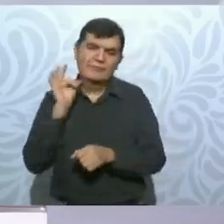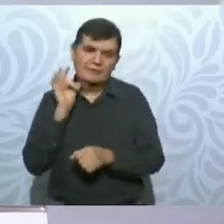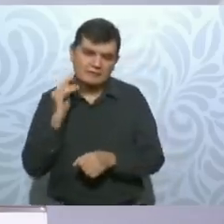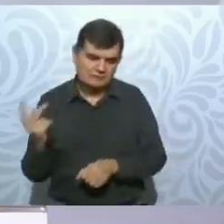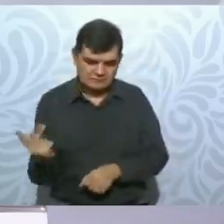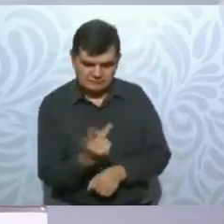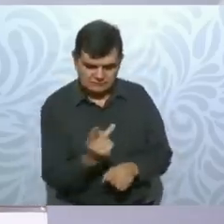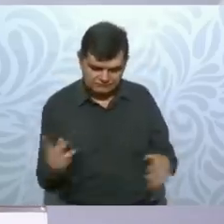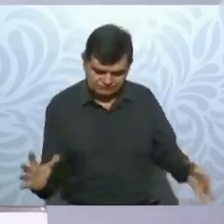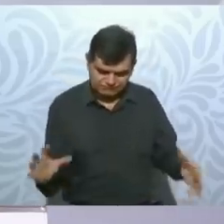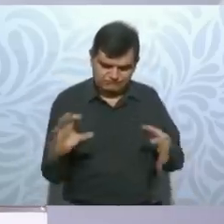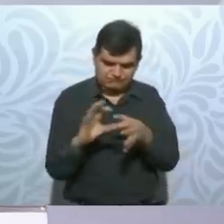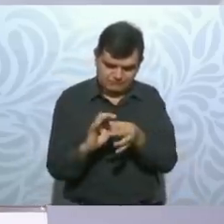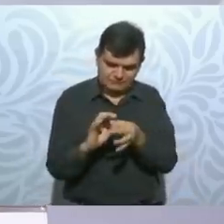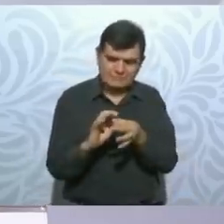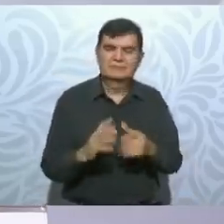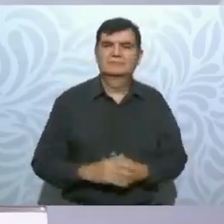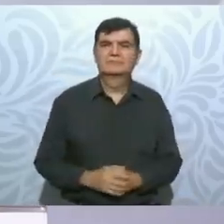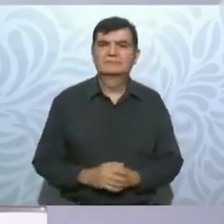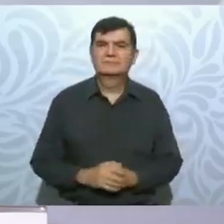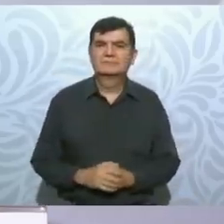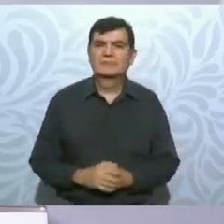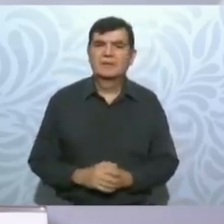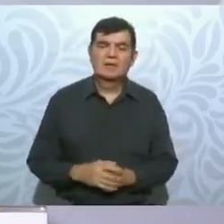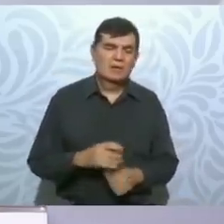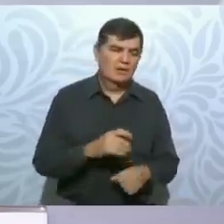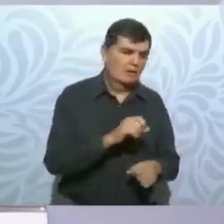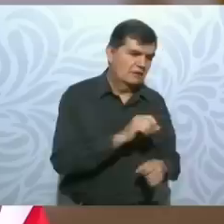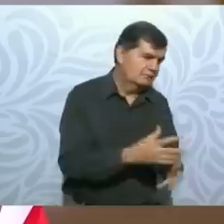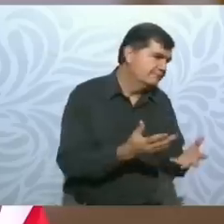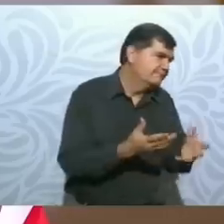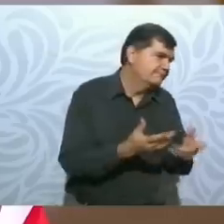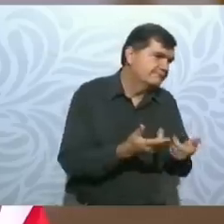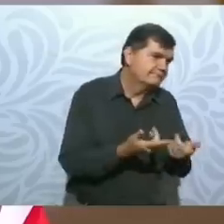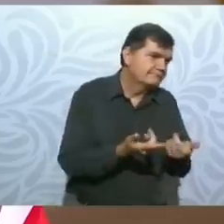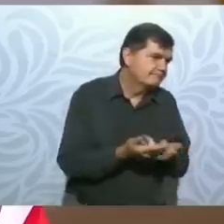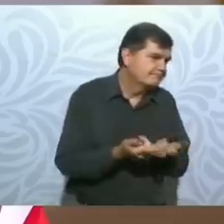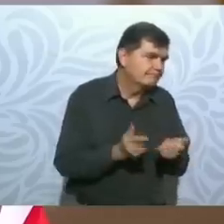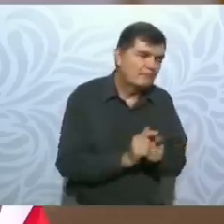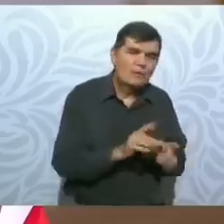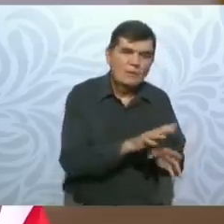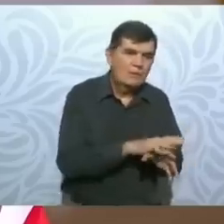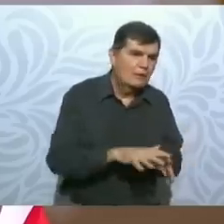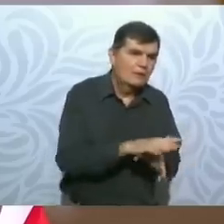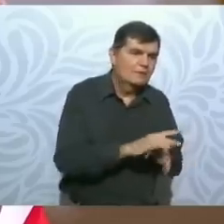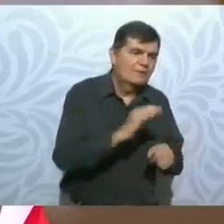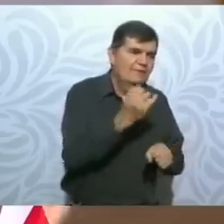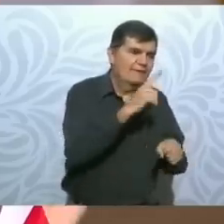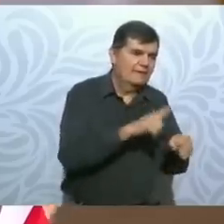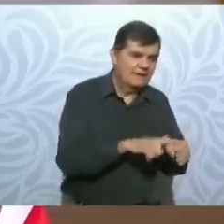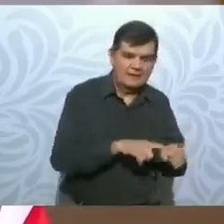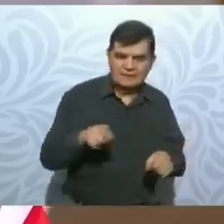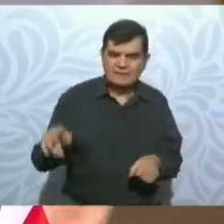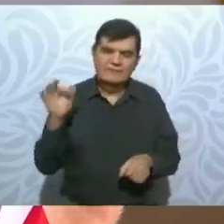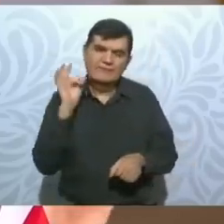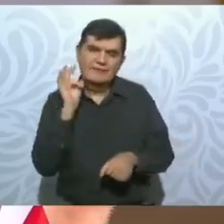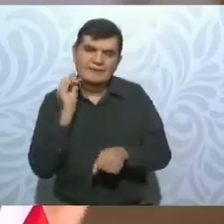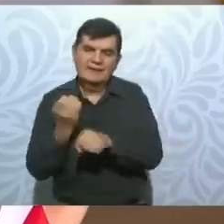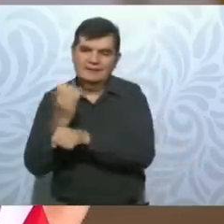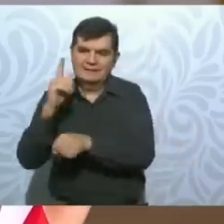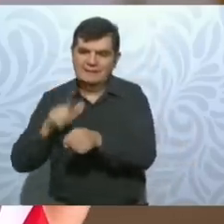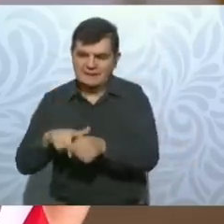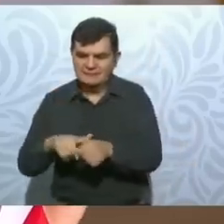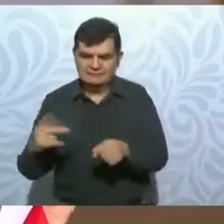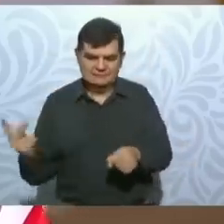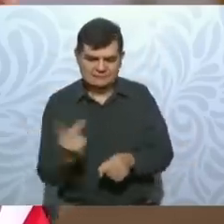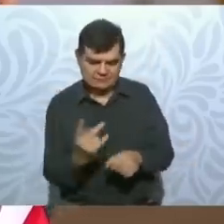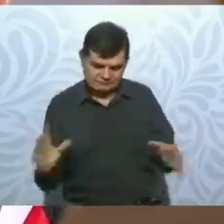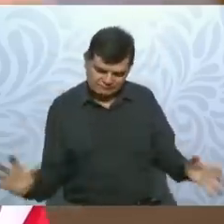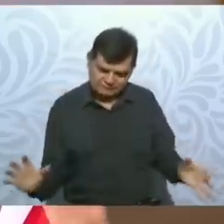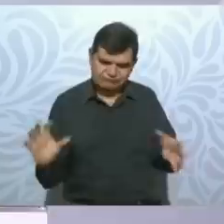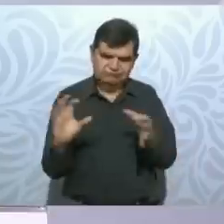la república coordinación de El gabinete Federal con las estatales de ustedes con